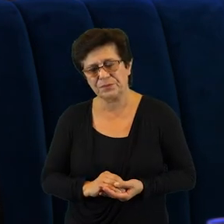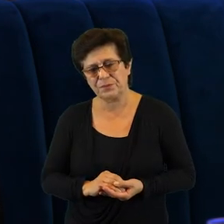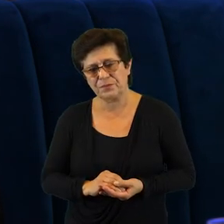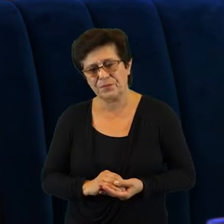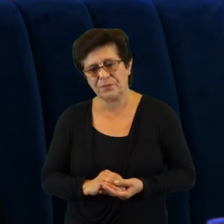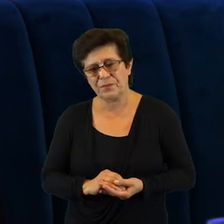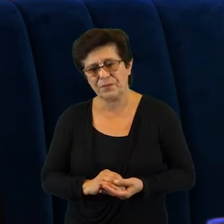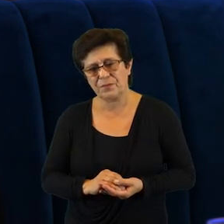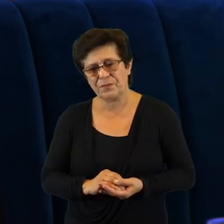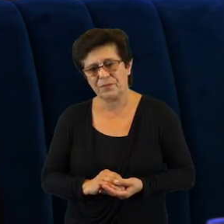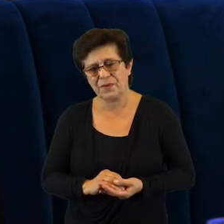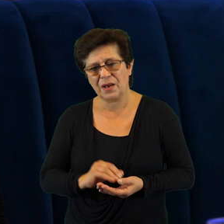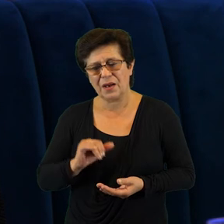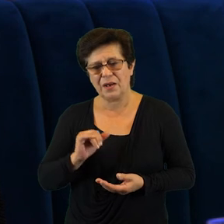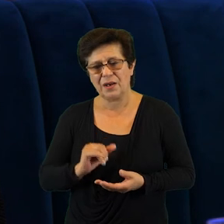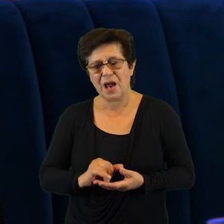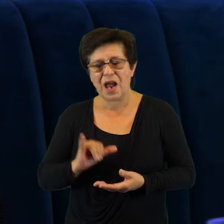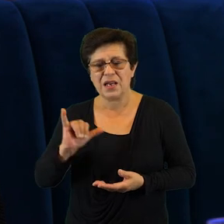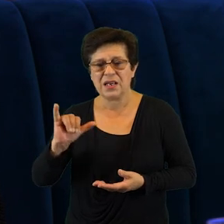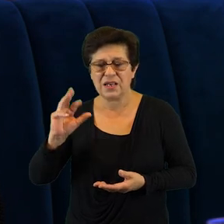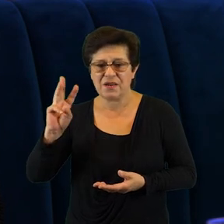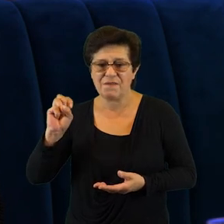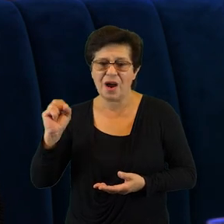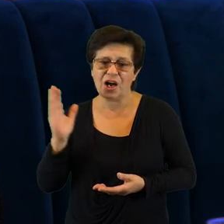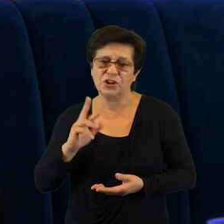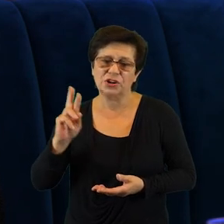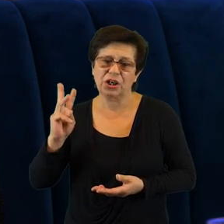O tyle z Iwaszkiewiczem nigdy do siebie drogi nie odnajdą.